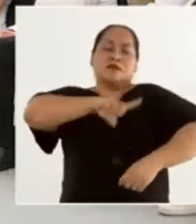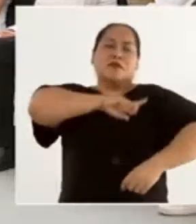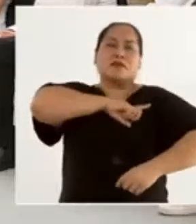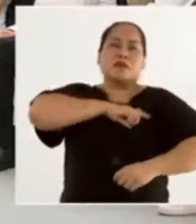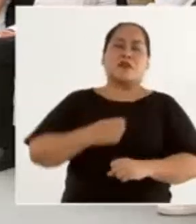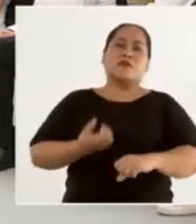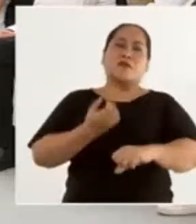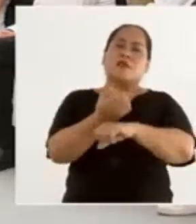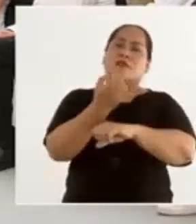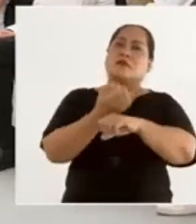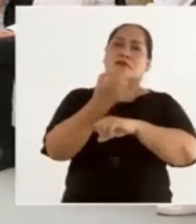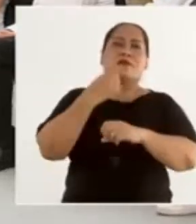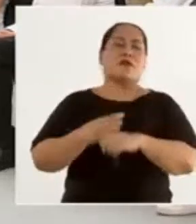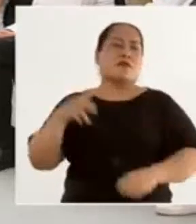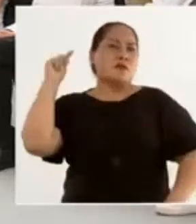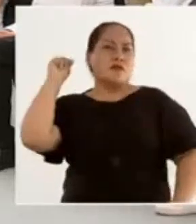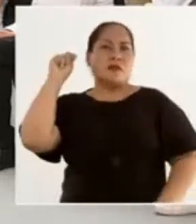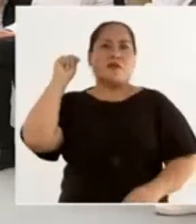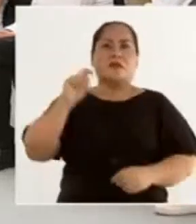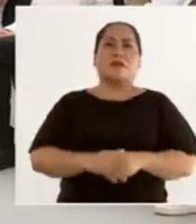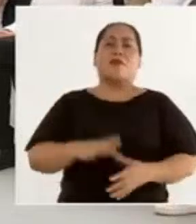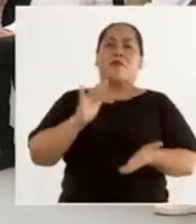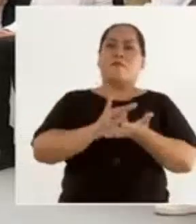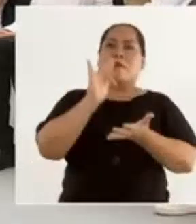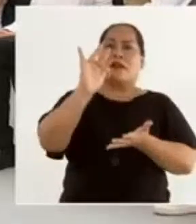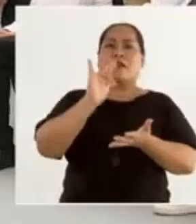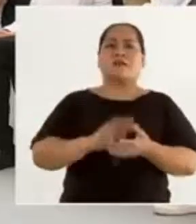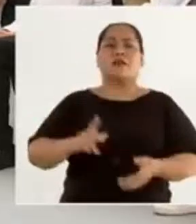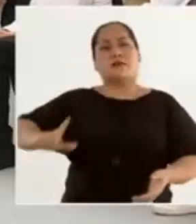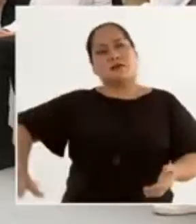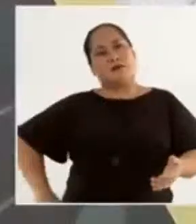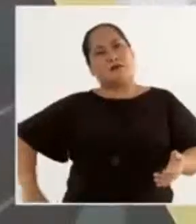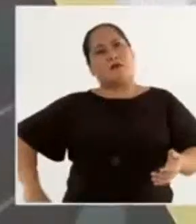Tabasco. Gracias, gobernador. Por supuesto, reconocer la presencia de nuestro líder,